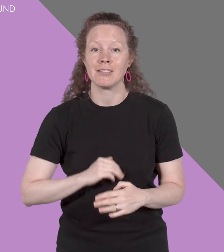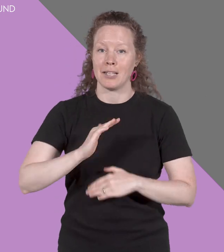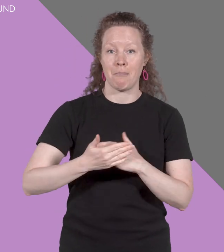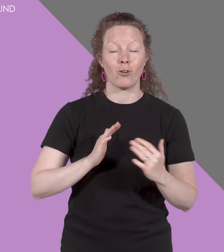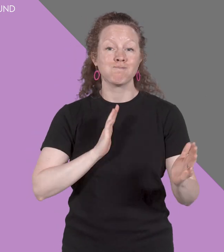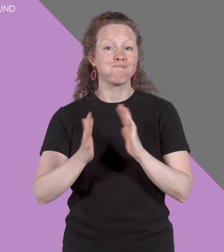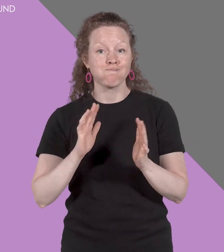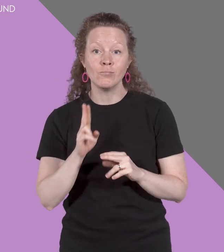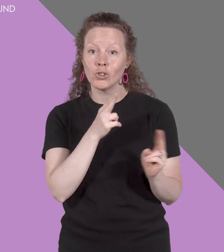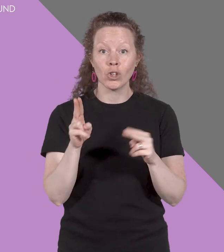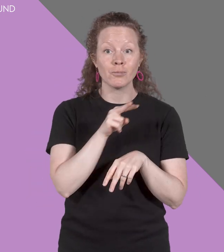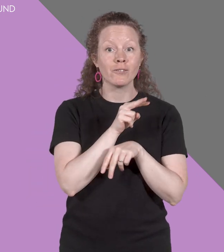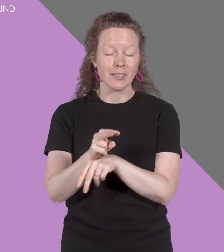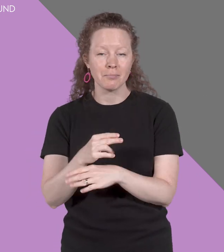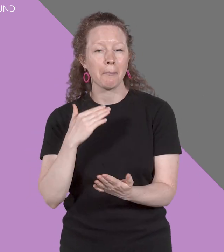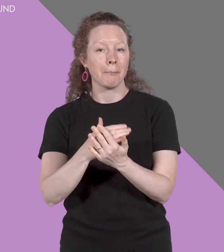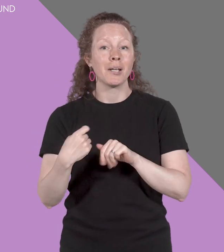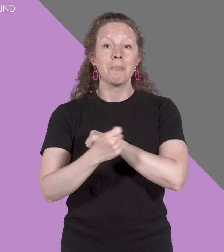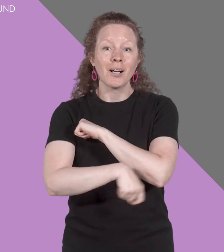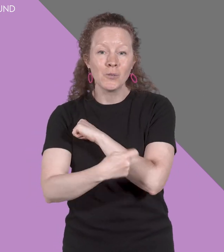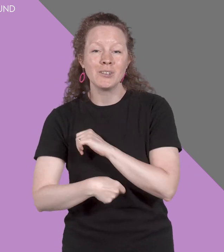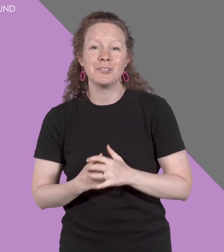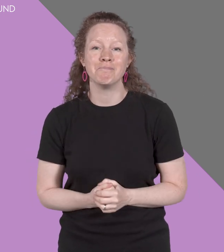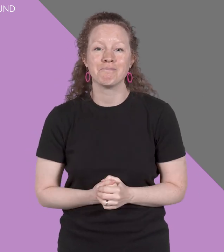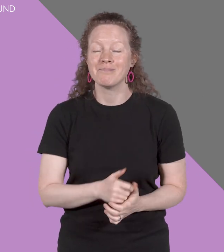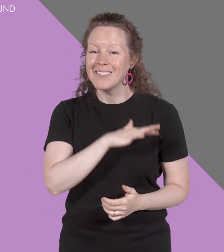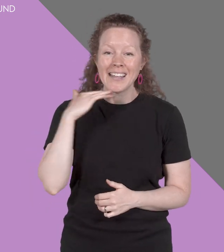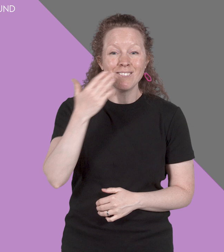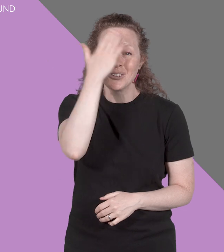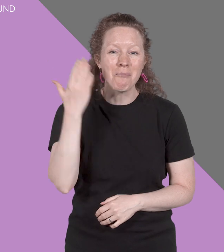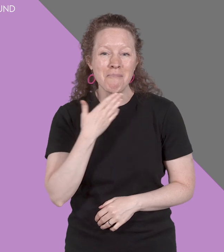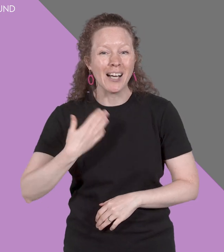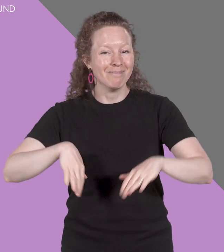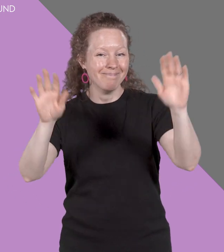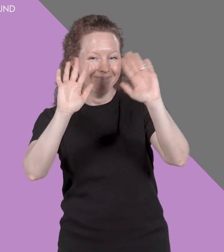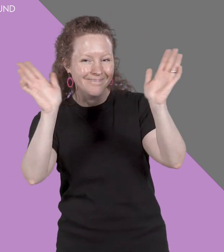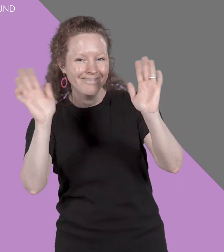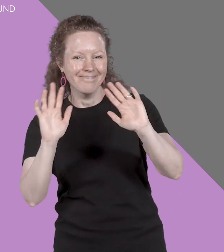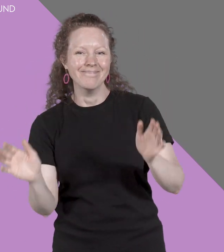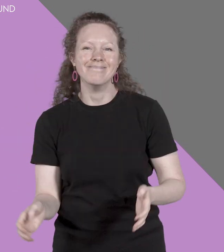Vi är tillbaka i rutan med start i mitten av augusti. Trevlig sommar!